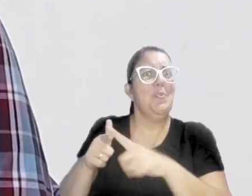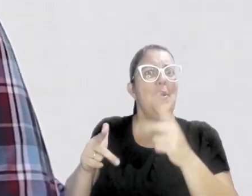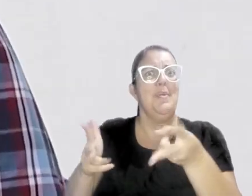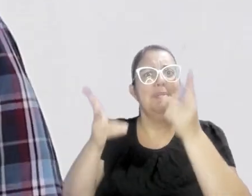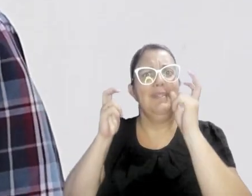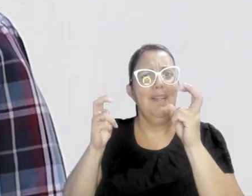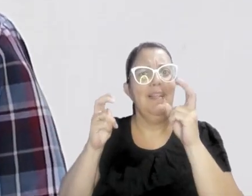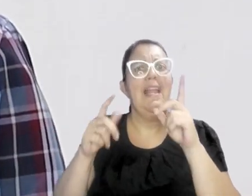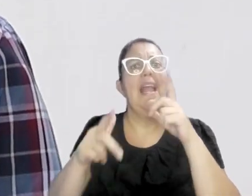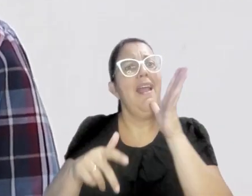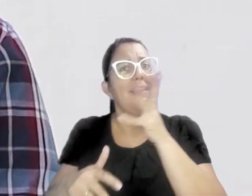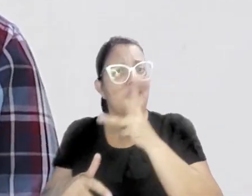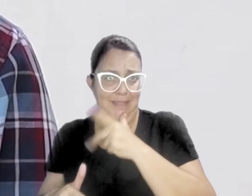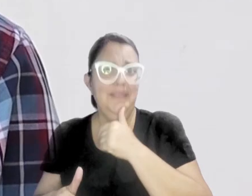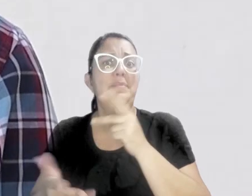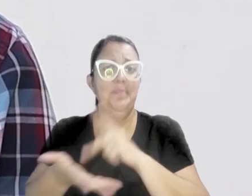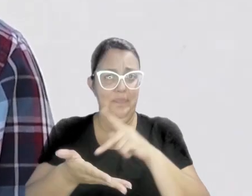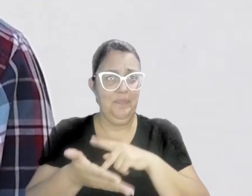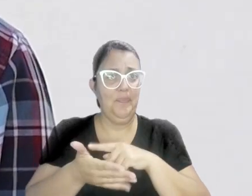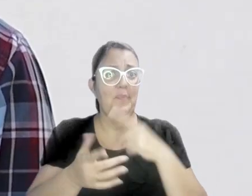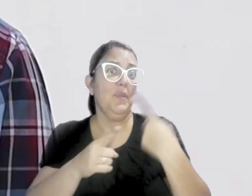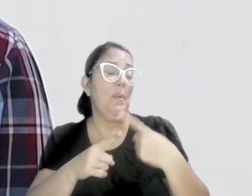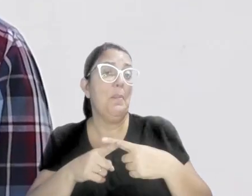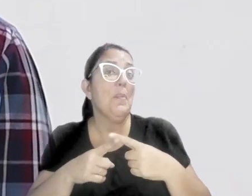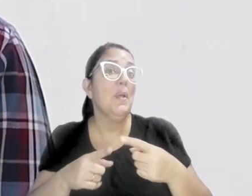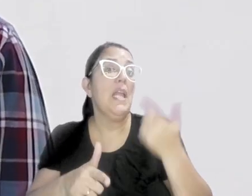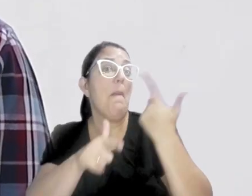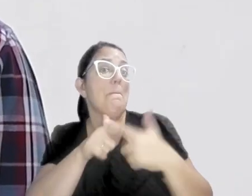de que ele é instrumento lento e moroso. Por quê que ela é uma percepção problemática?